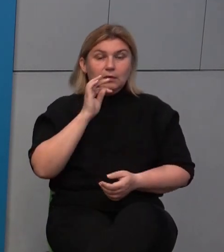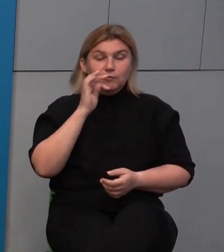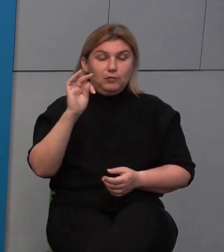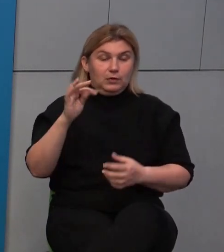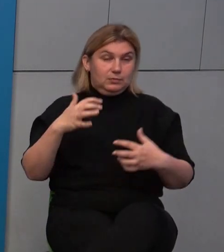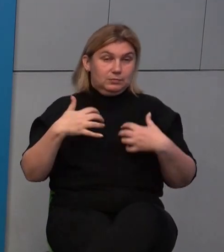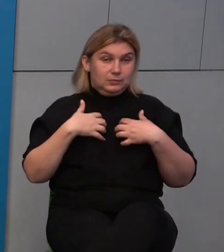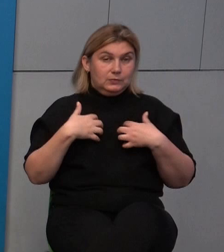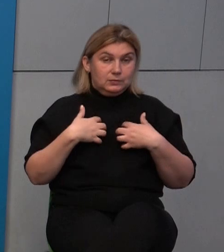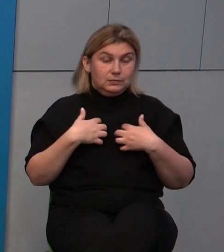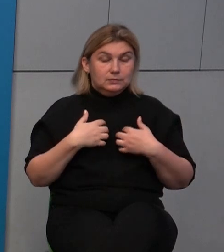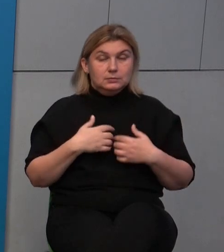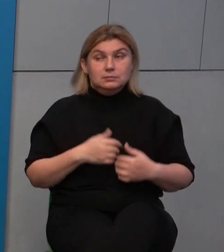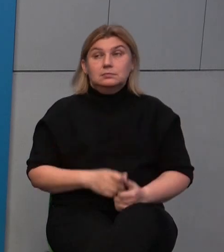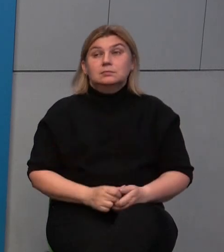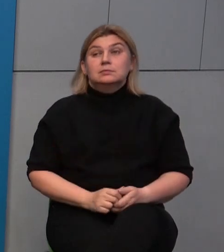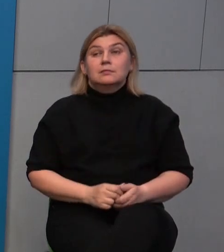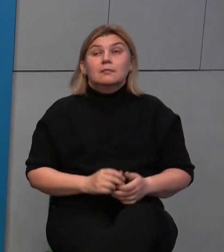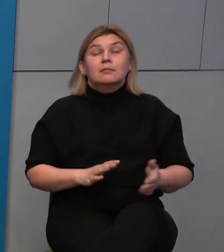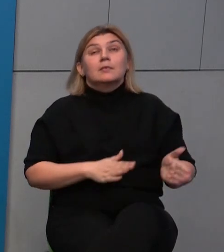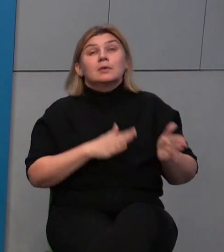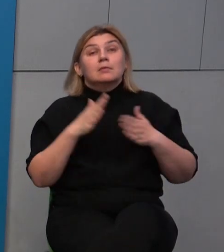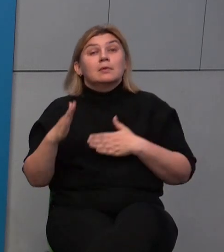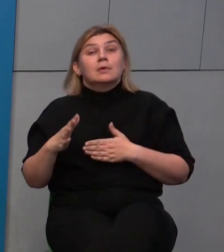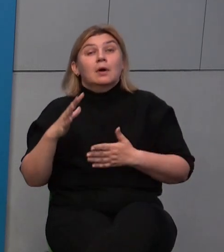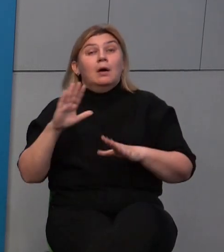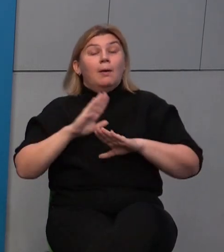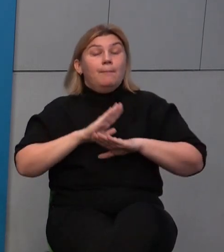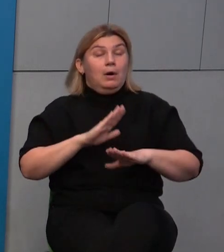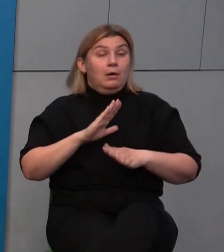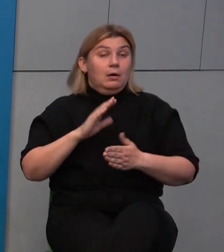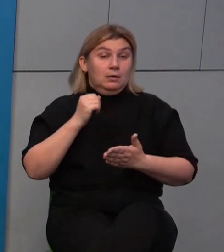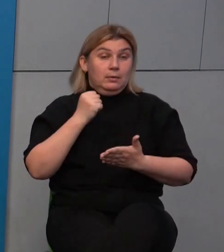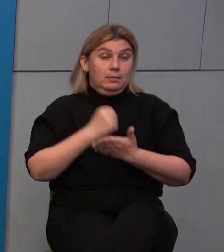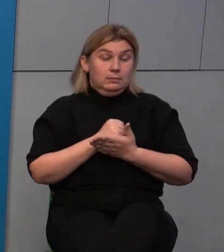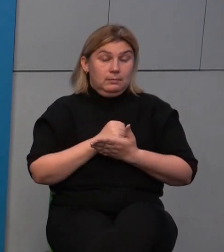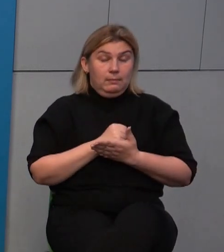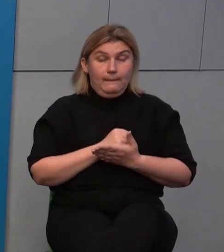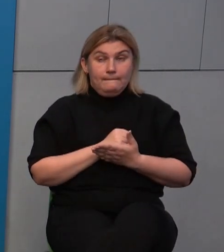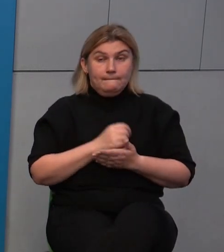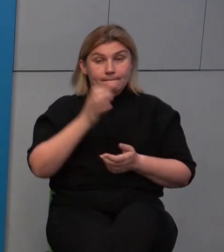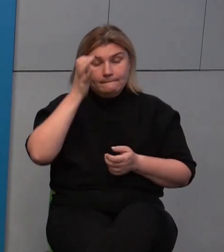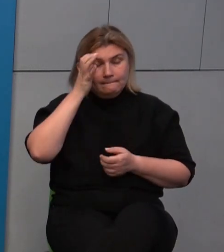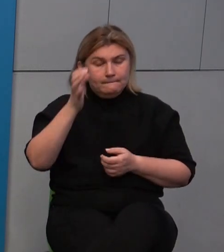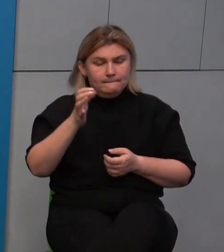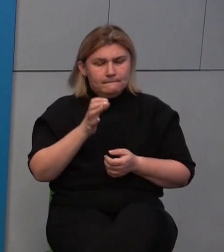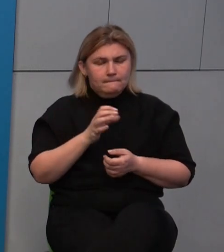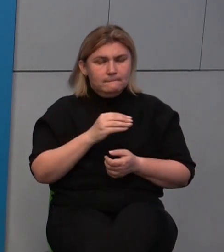A konwencję obrony praw autorskich to Polska podpisała